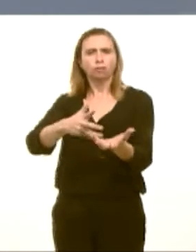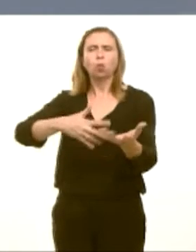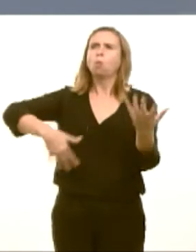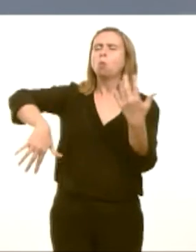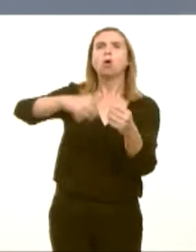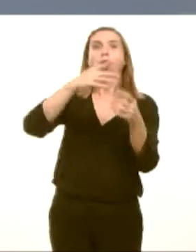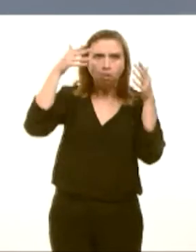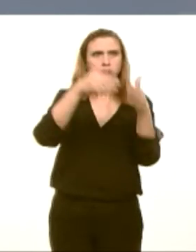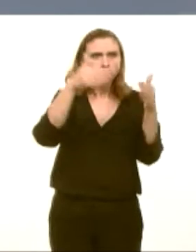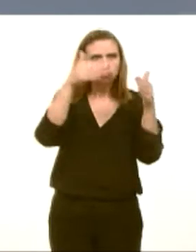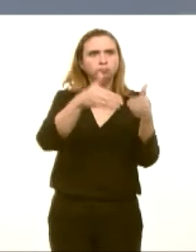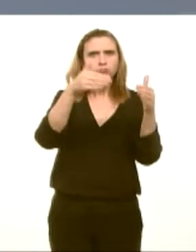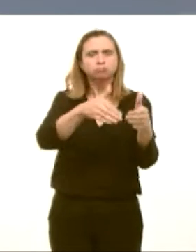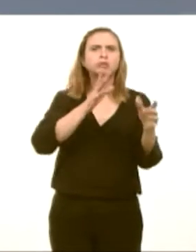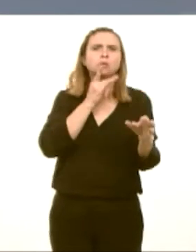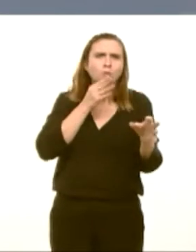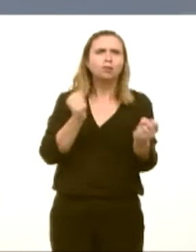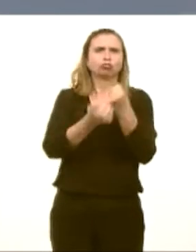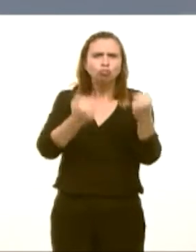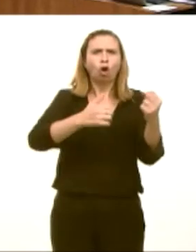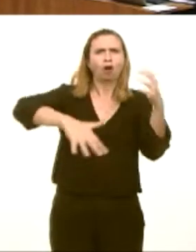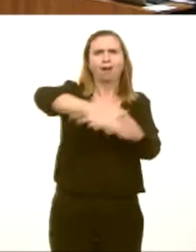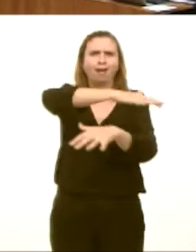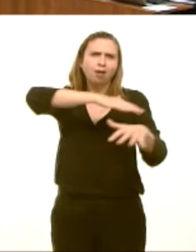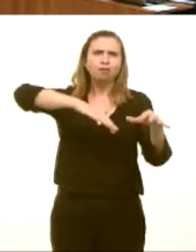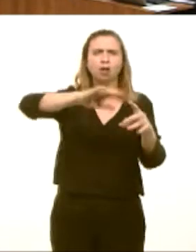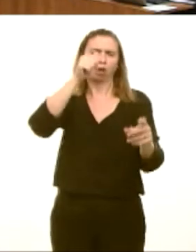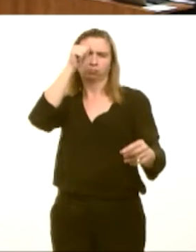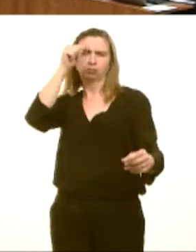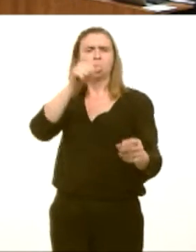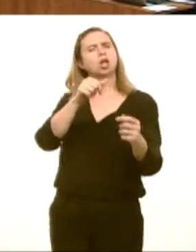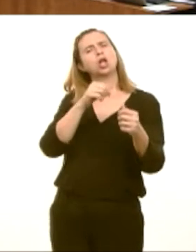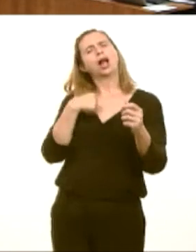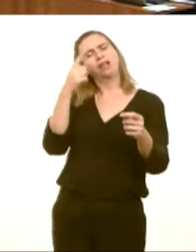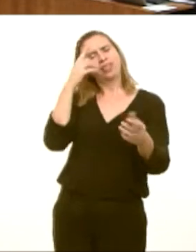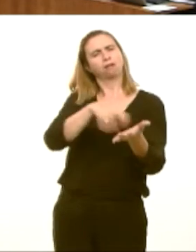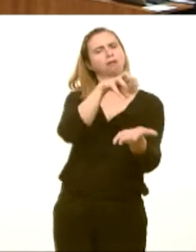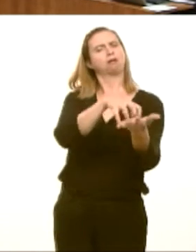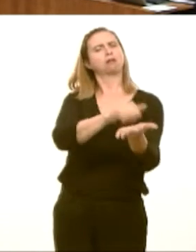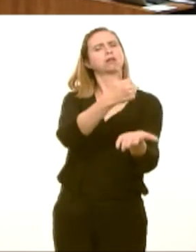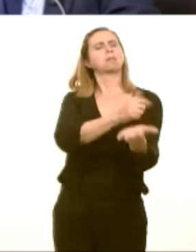ym mhob cymuned benodol, yn hytrach na chael eu lleoli i fod yn gyfleus iír sefydliadau academaidd eu hunain?